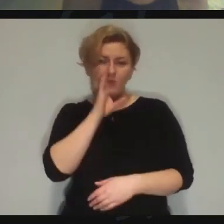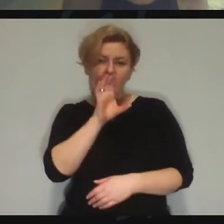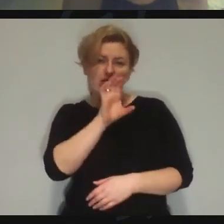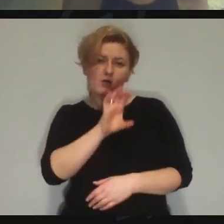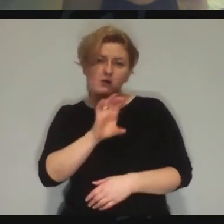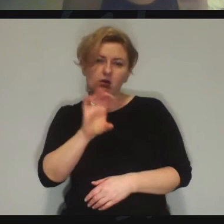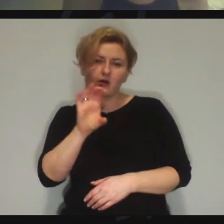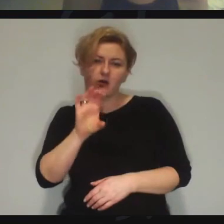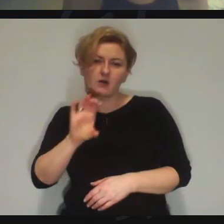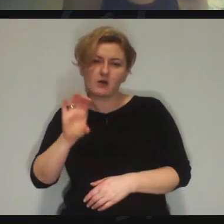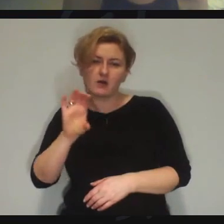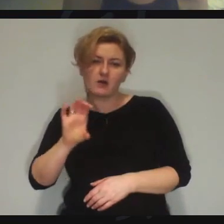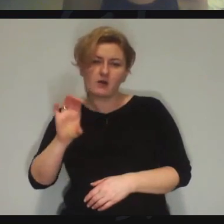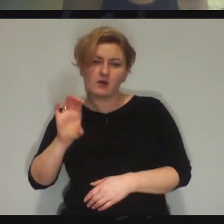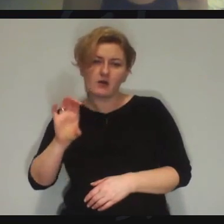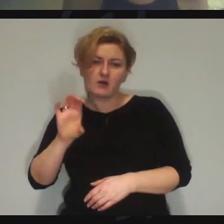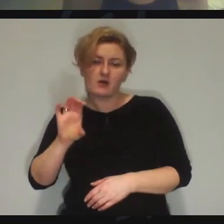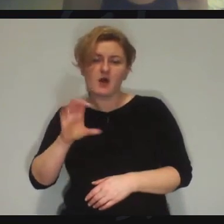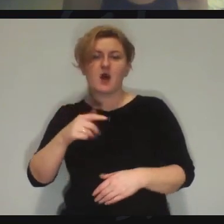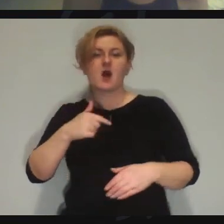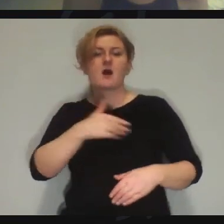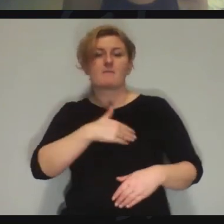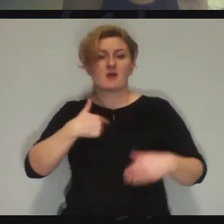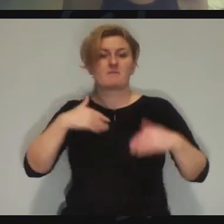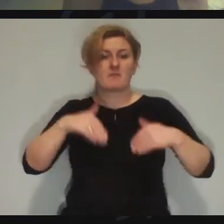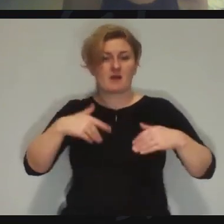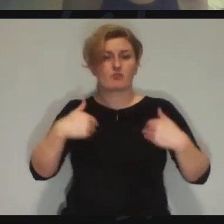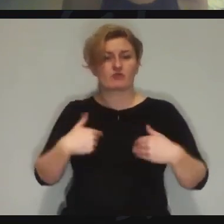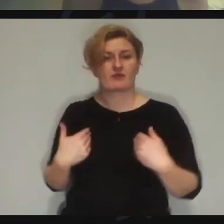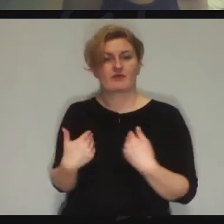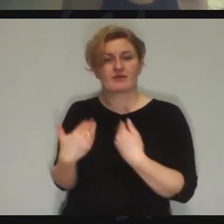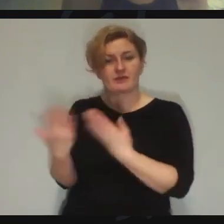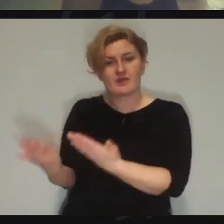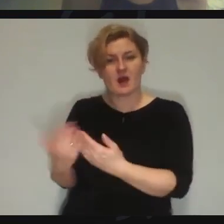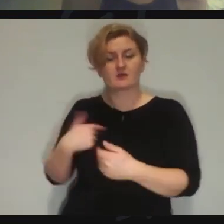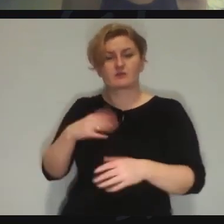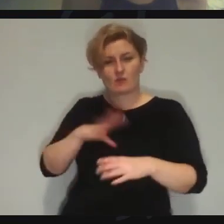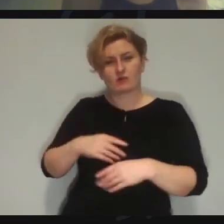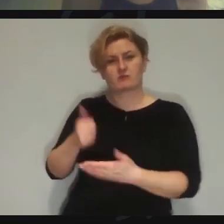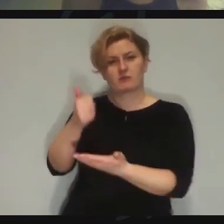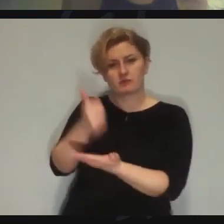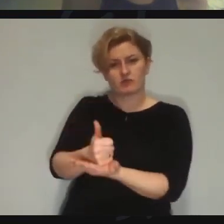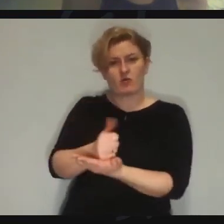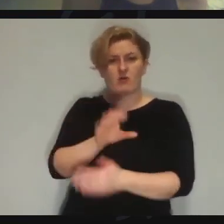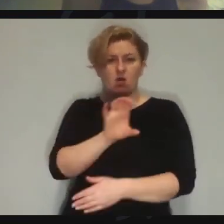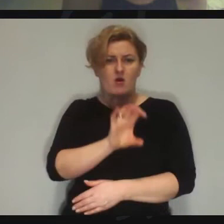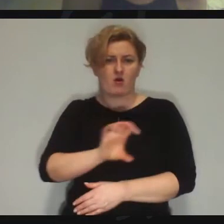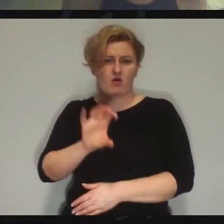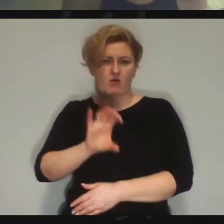a my możemy mu dać tę przestrzeń. Naprawdę te historie są różne.